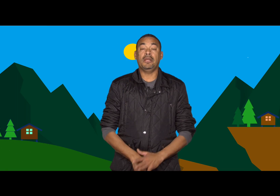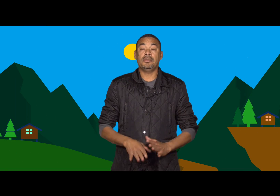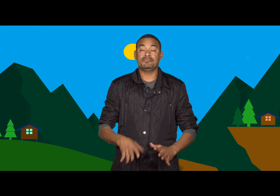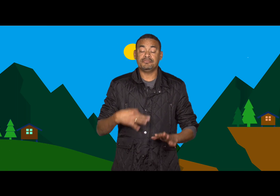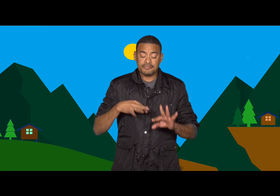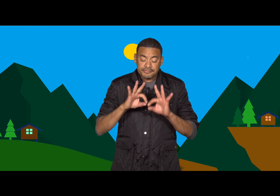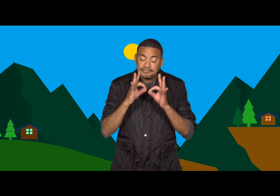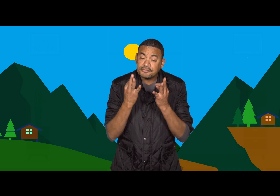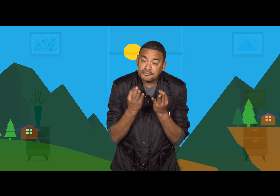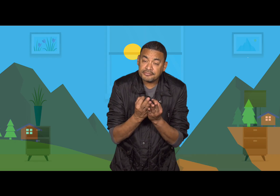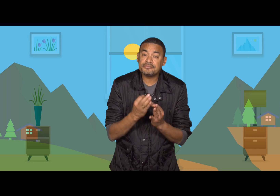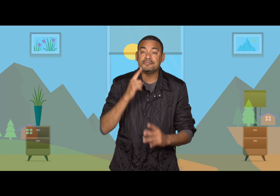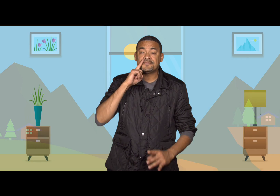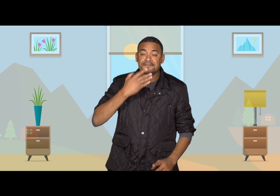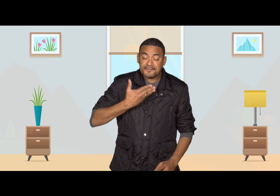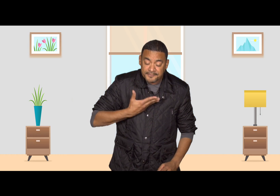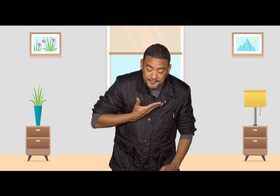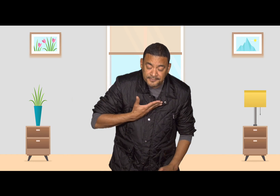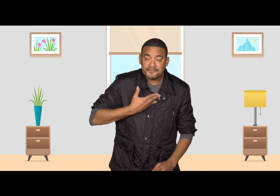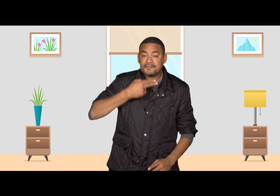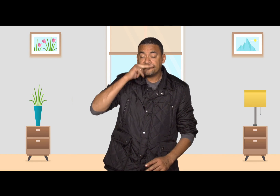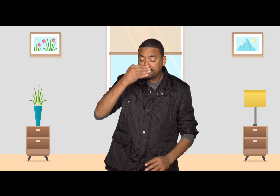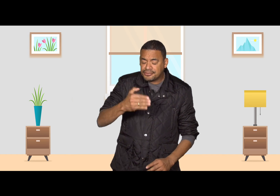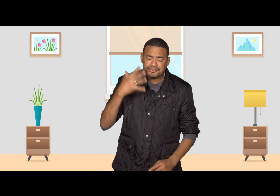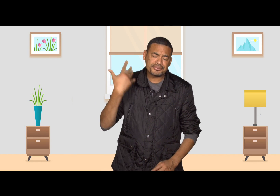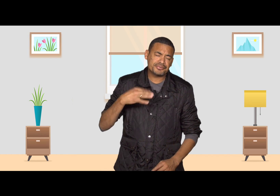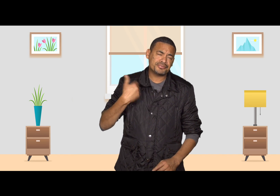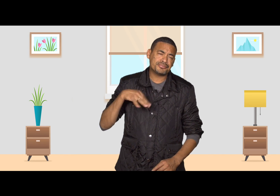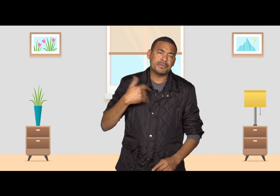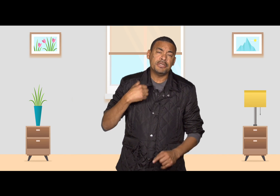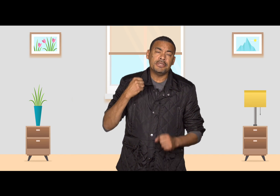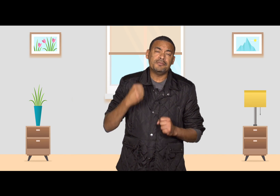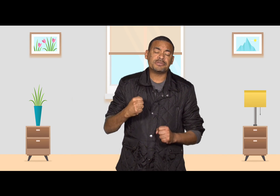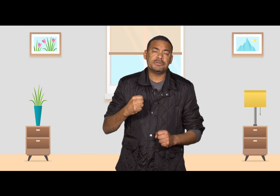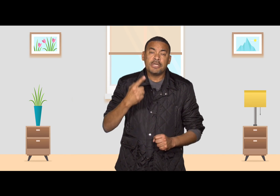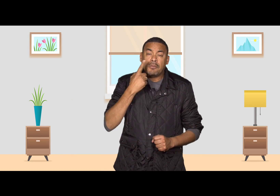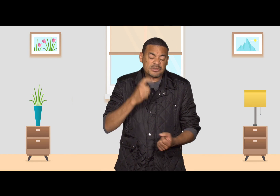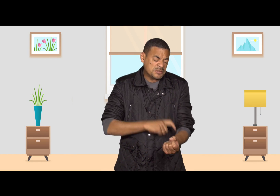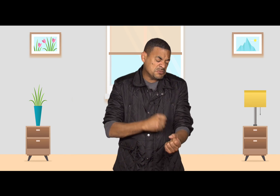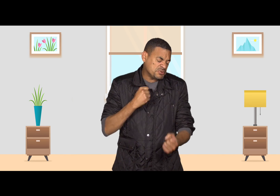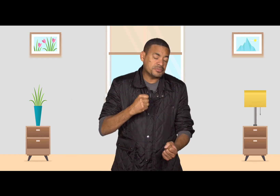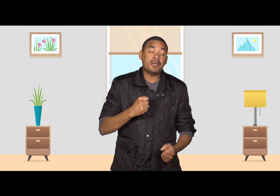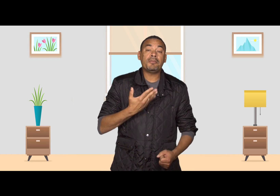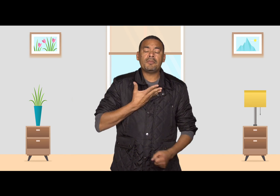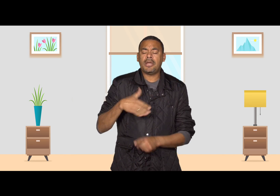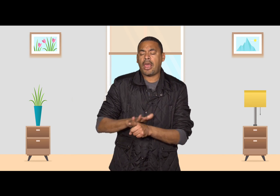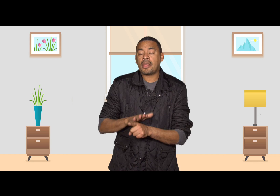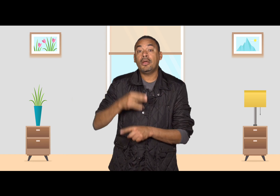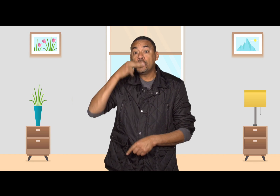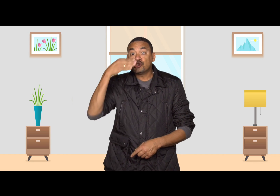Había una familia compuesta por el papá, la mamá y su hijo. El papá era de carácter fuerte y la mamá consentía mucho a su hijo,